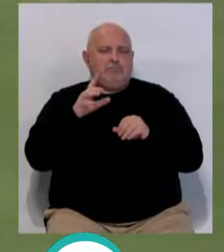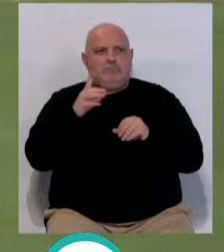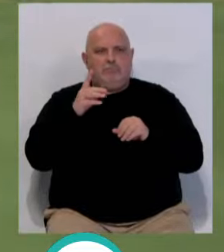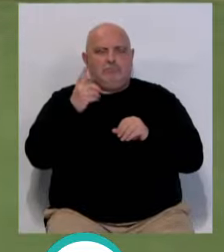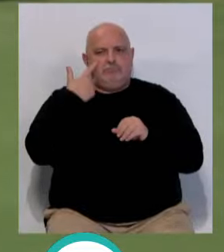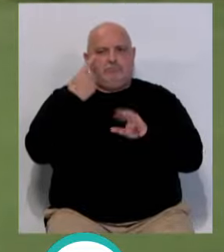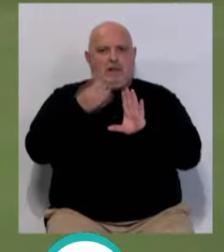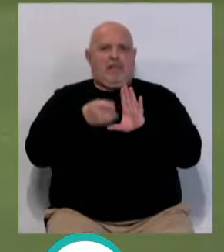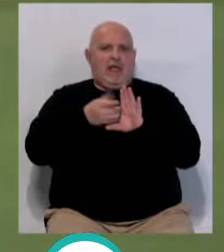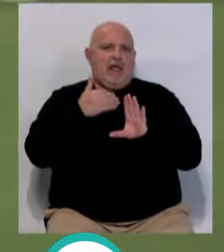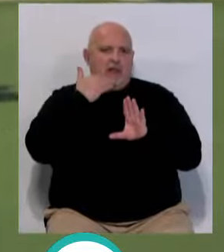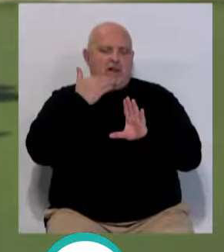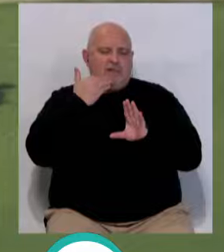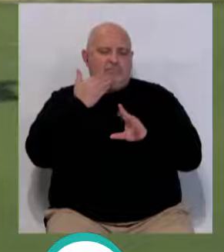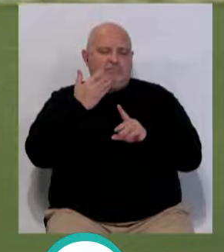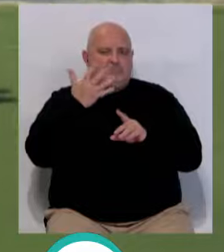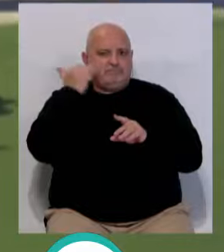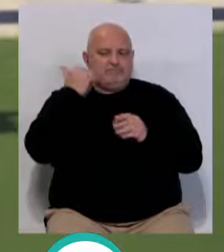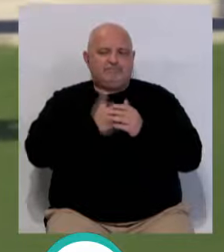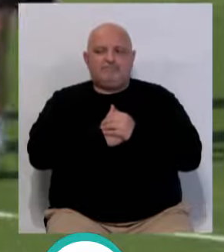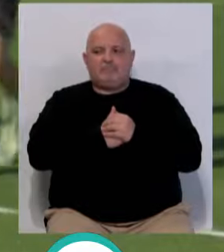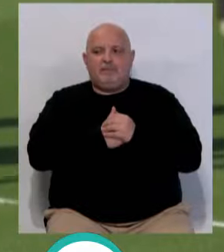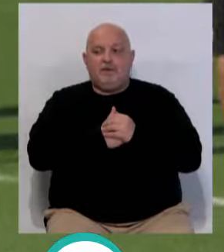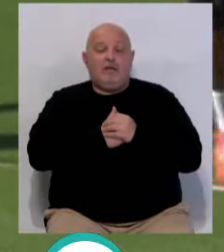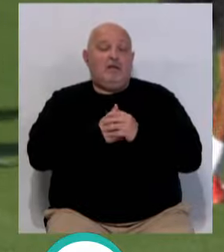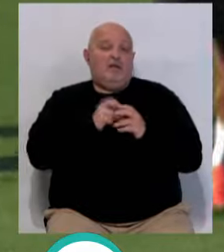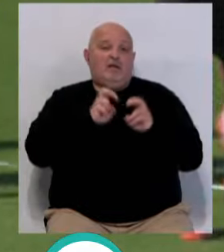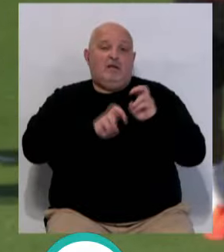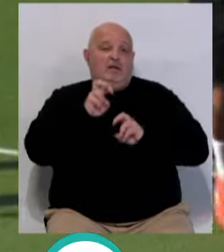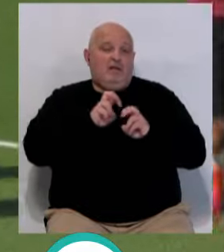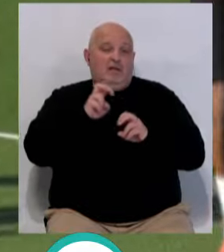tiene mucho sentido en todo lo que hace no eh había que tocar esa pieza también no había que